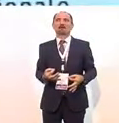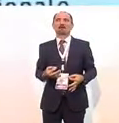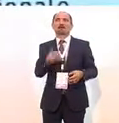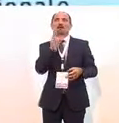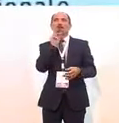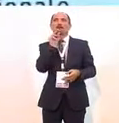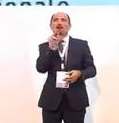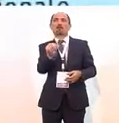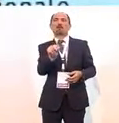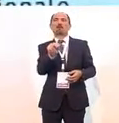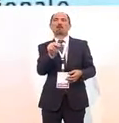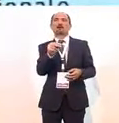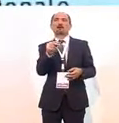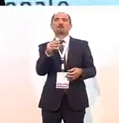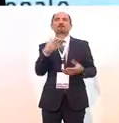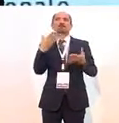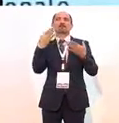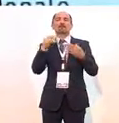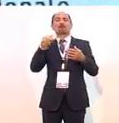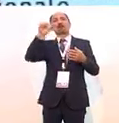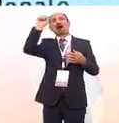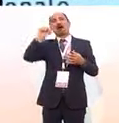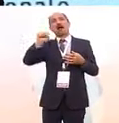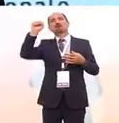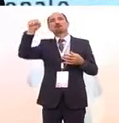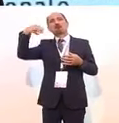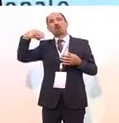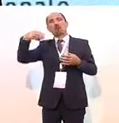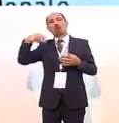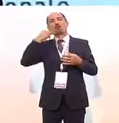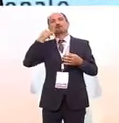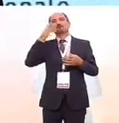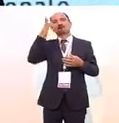di un grandissimo padre della Patria, Aldo Moro – siamo andati a Maglie a visitarne